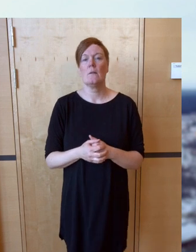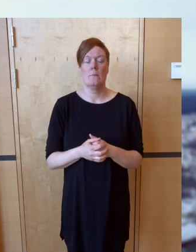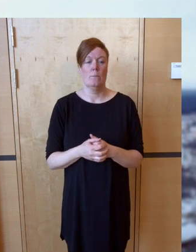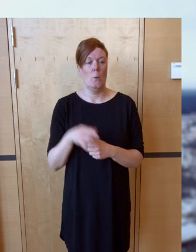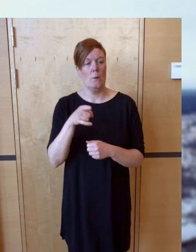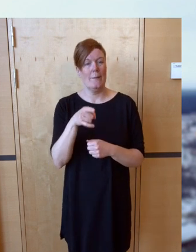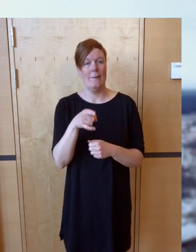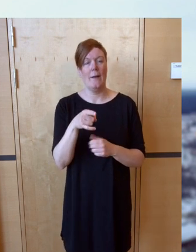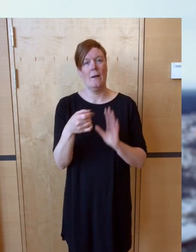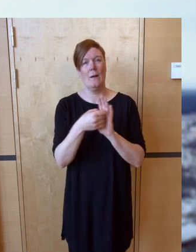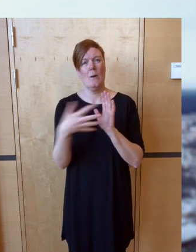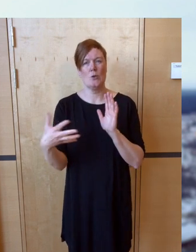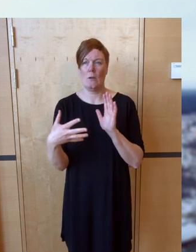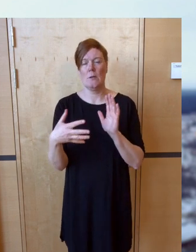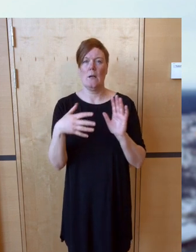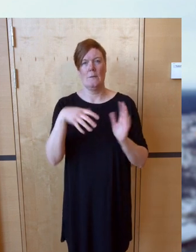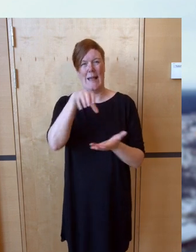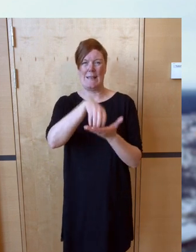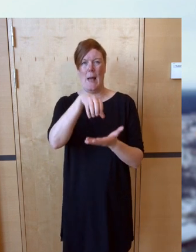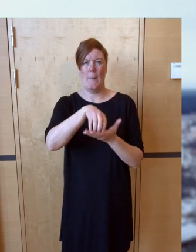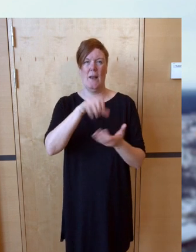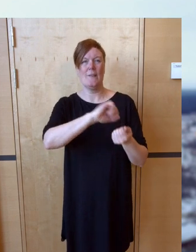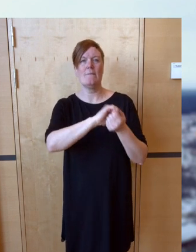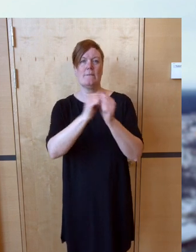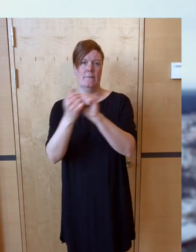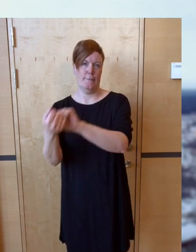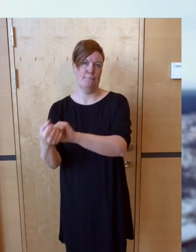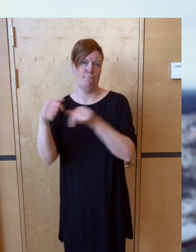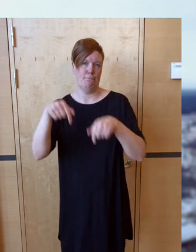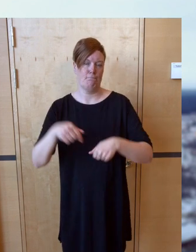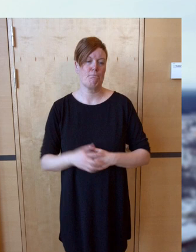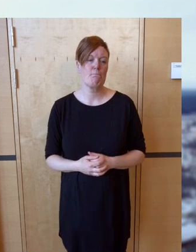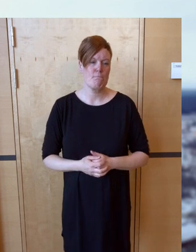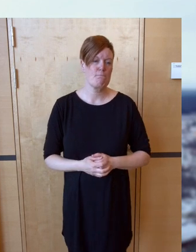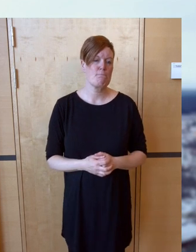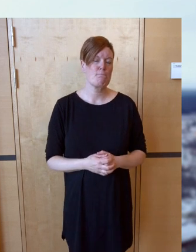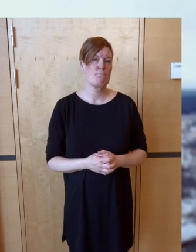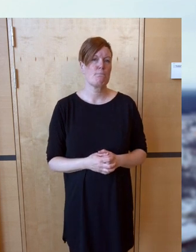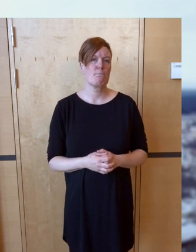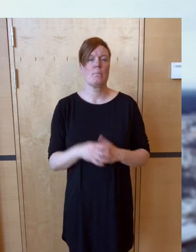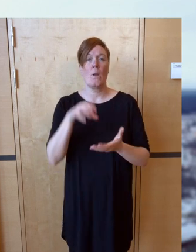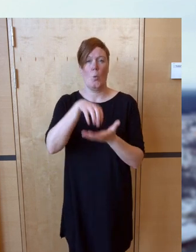Förändring som Vi befinner oss i När vi tittar på kommunkoncernen så är det ju ett